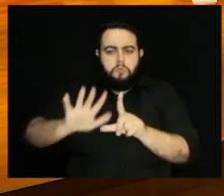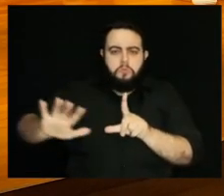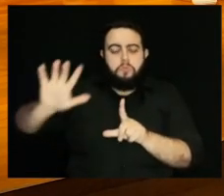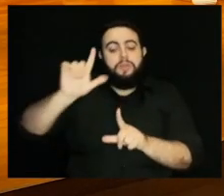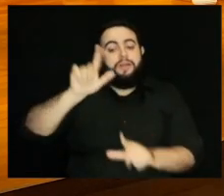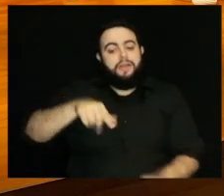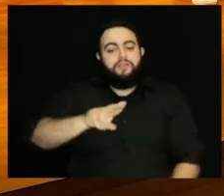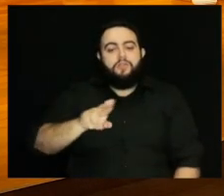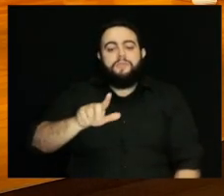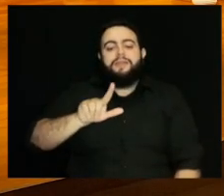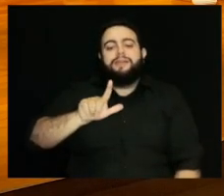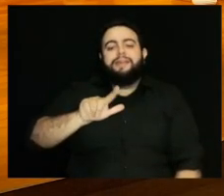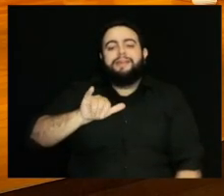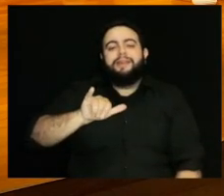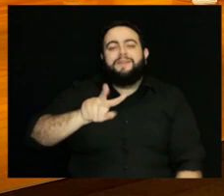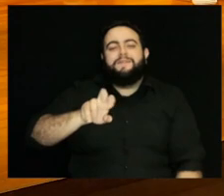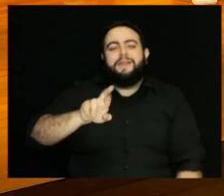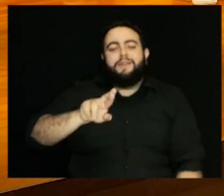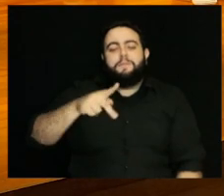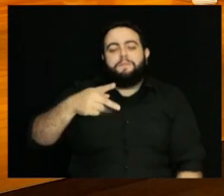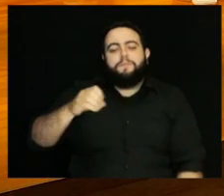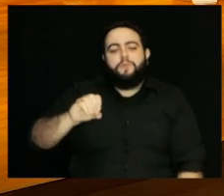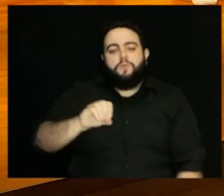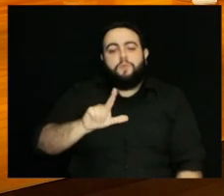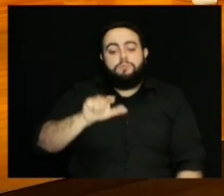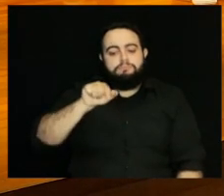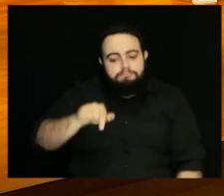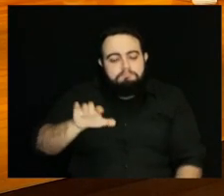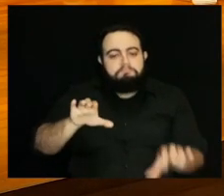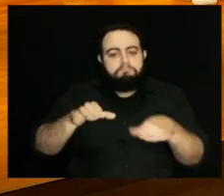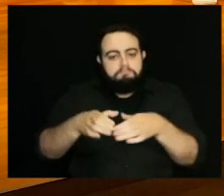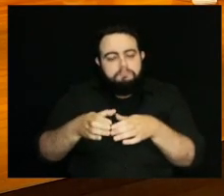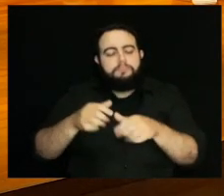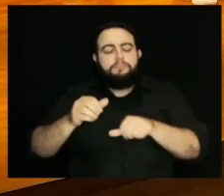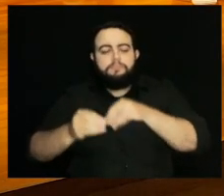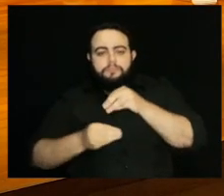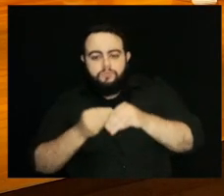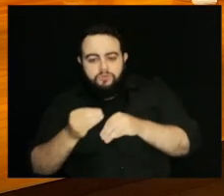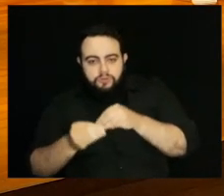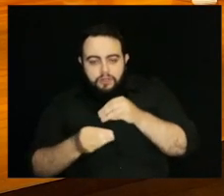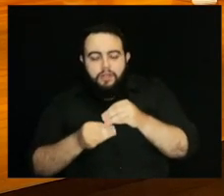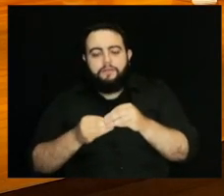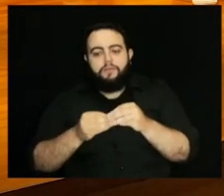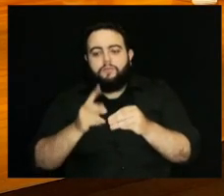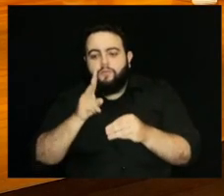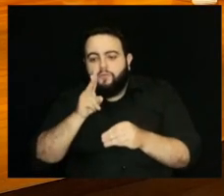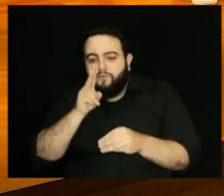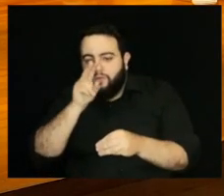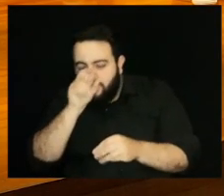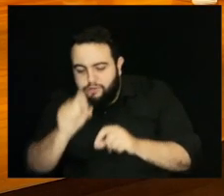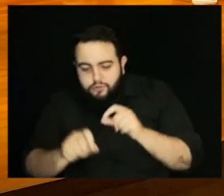Liverpool era uma banda que misturava os elementos muito fortes da tropicália e de